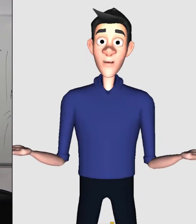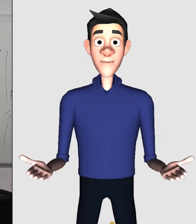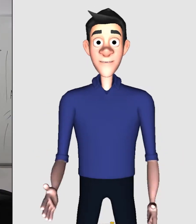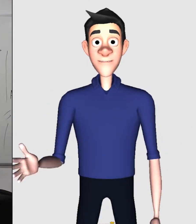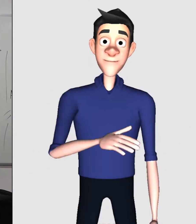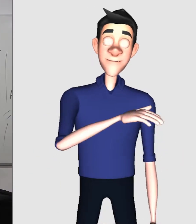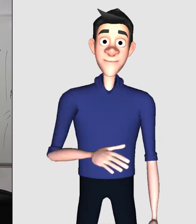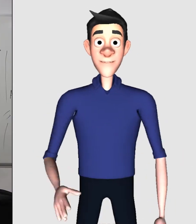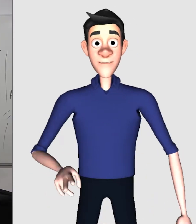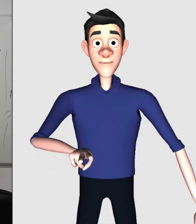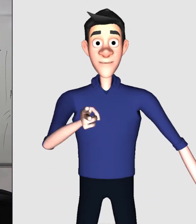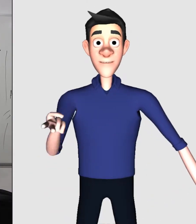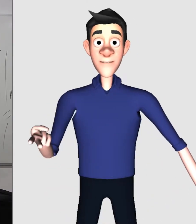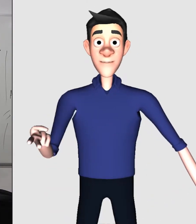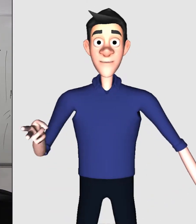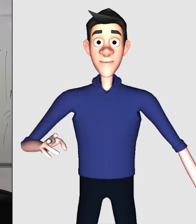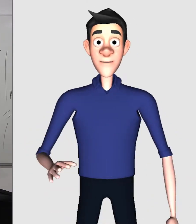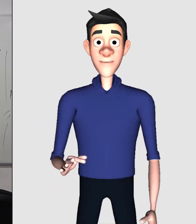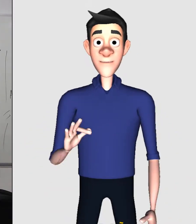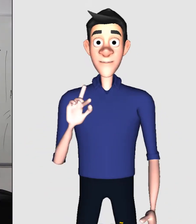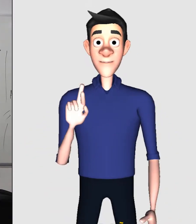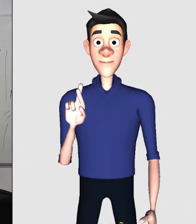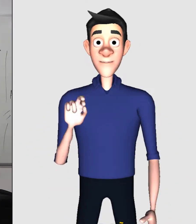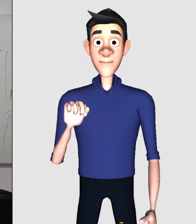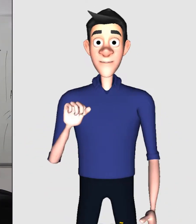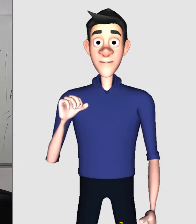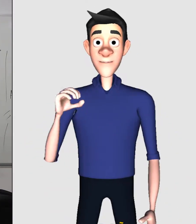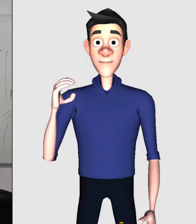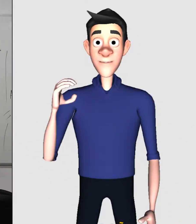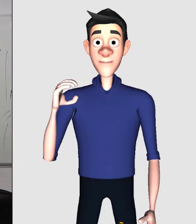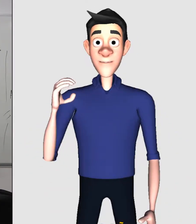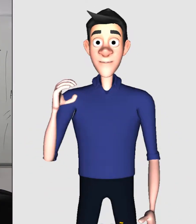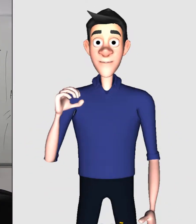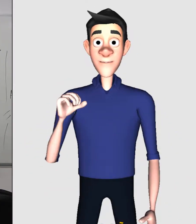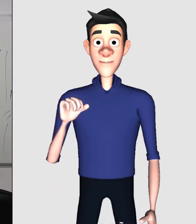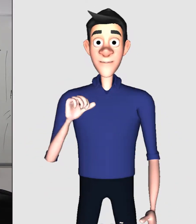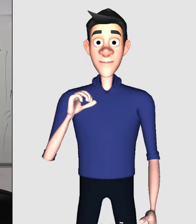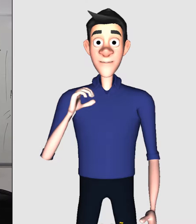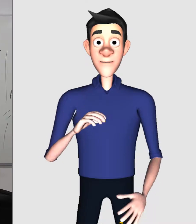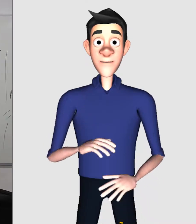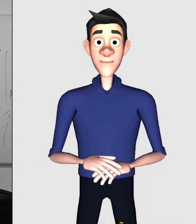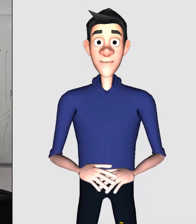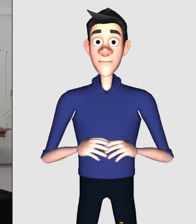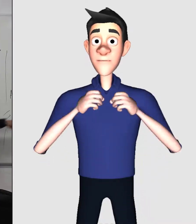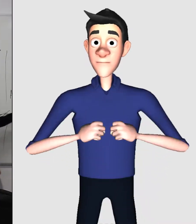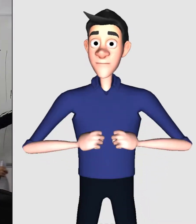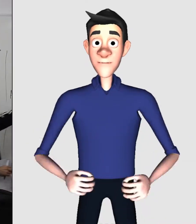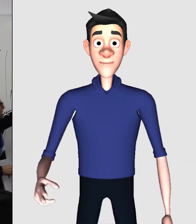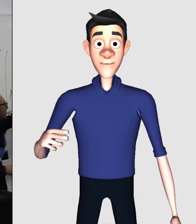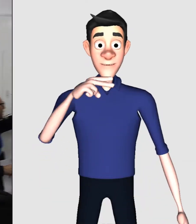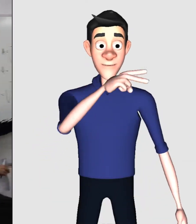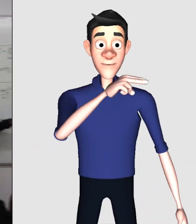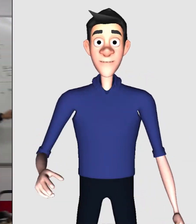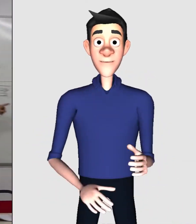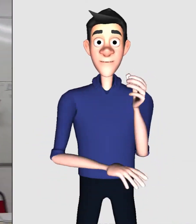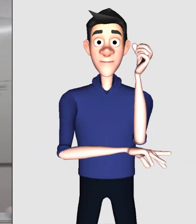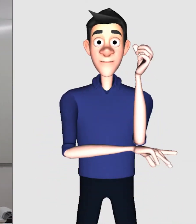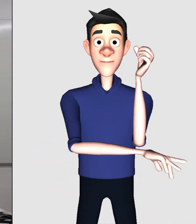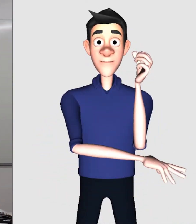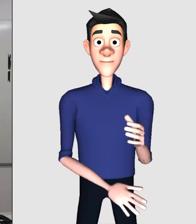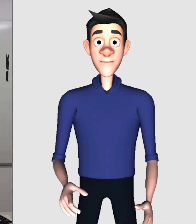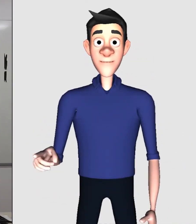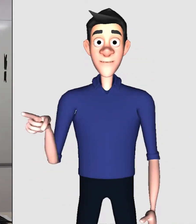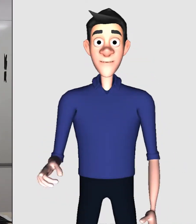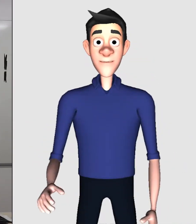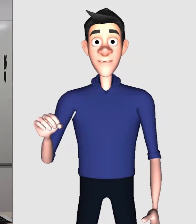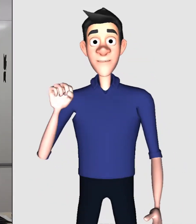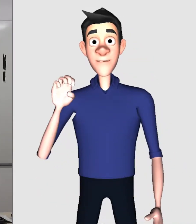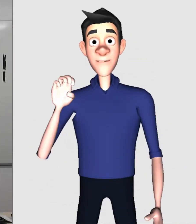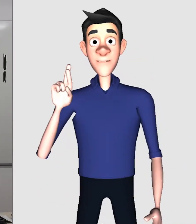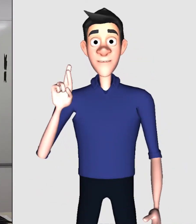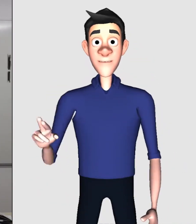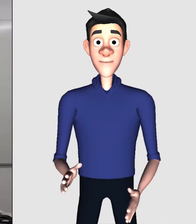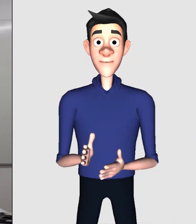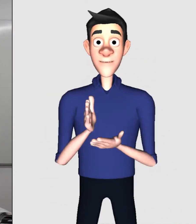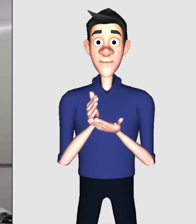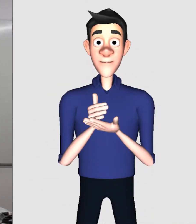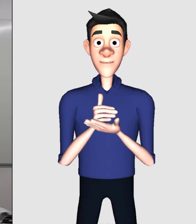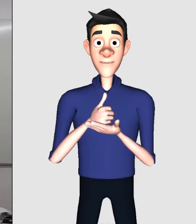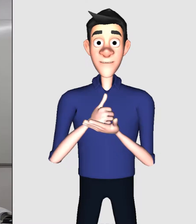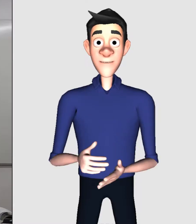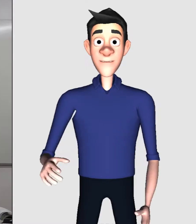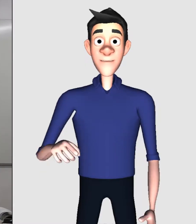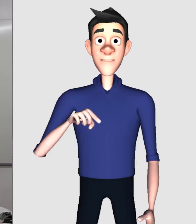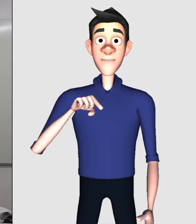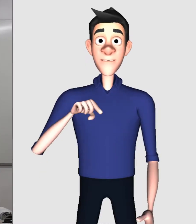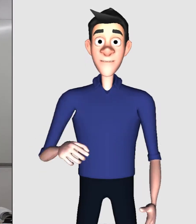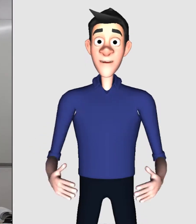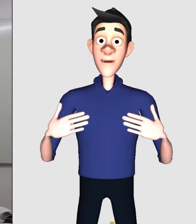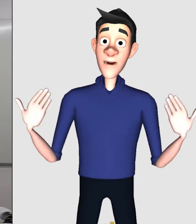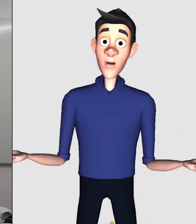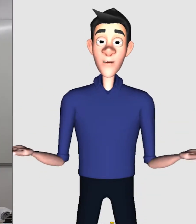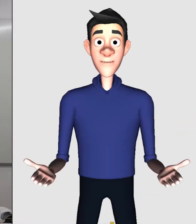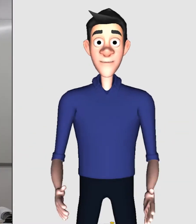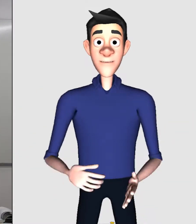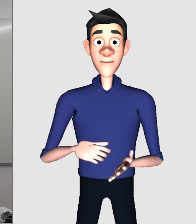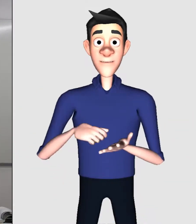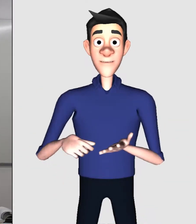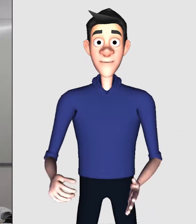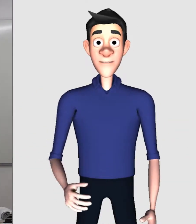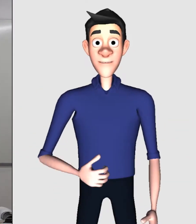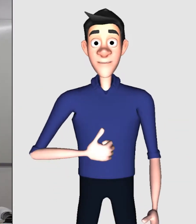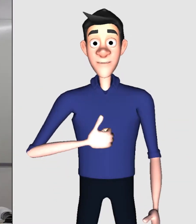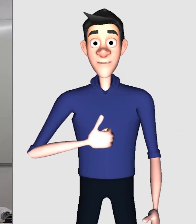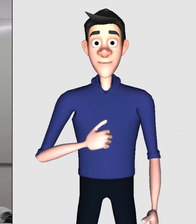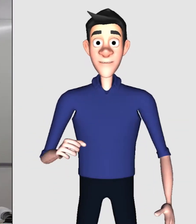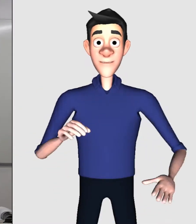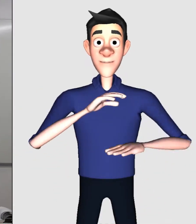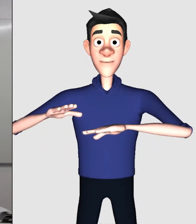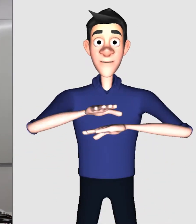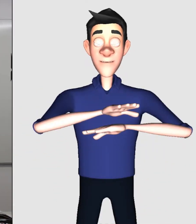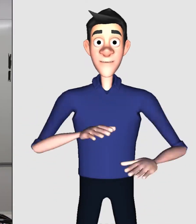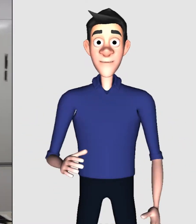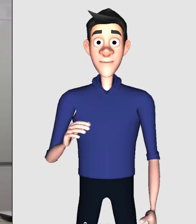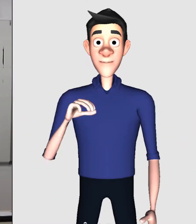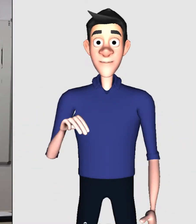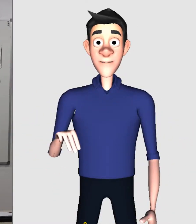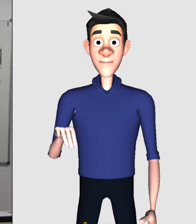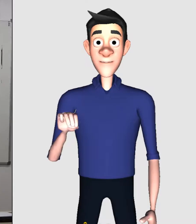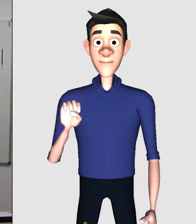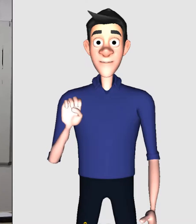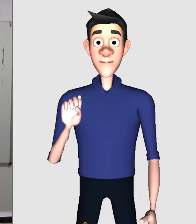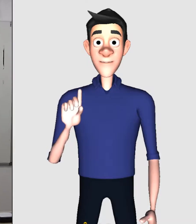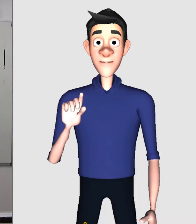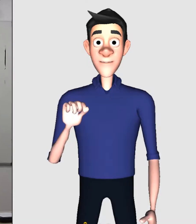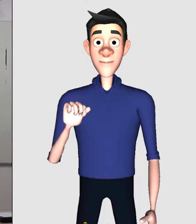Podemos simplificar mais